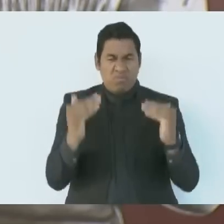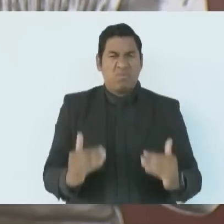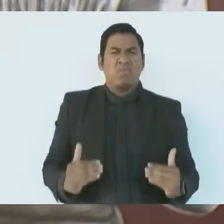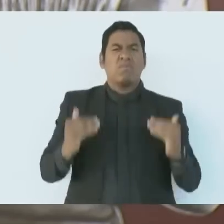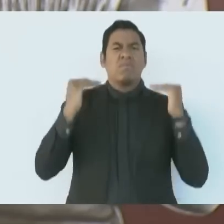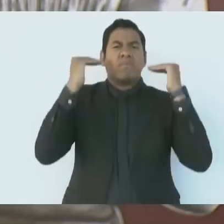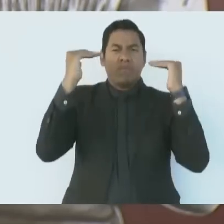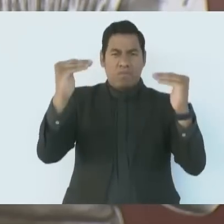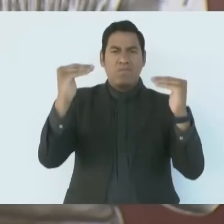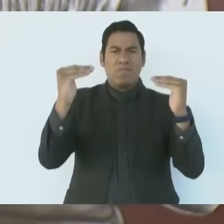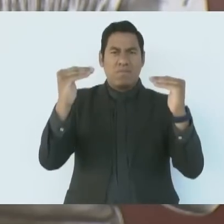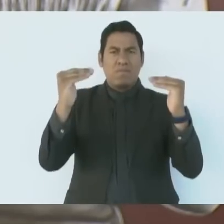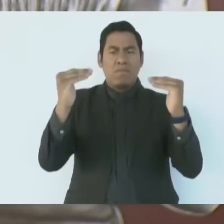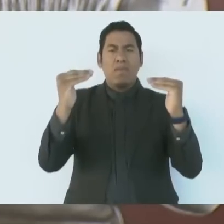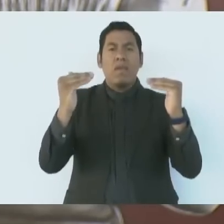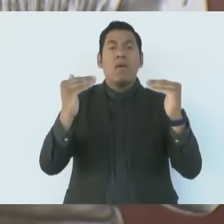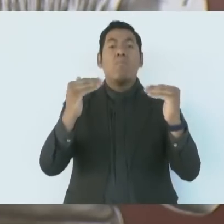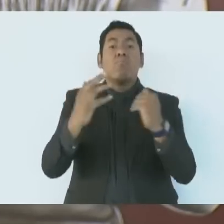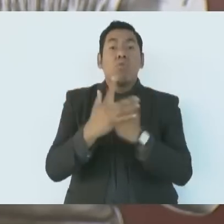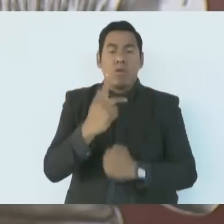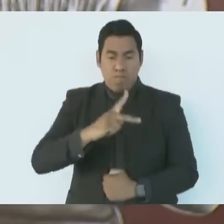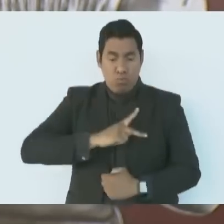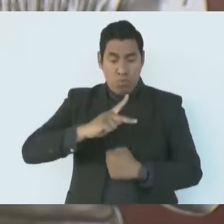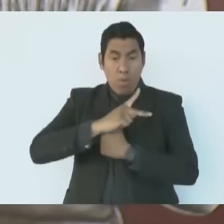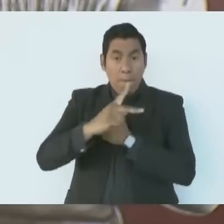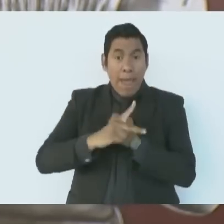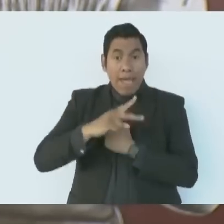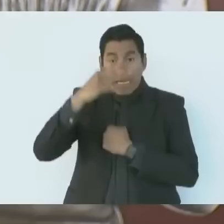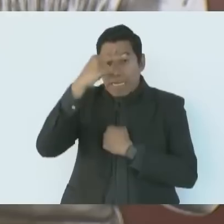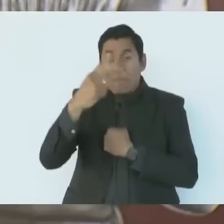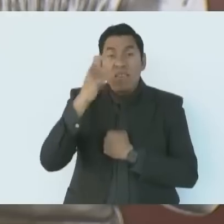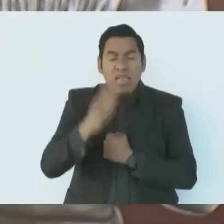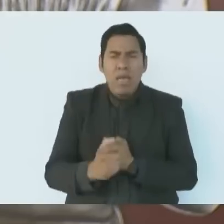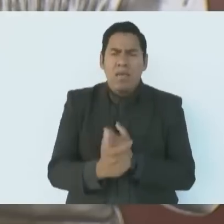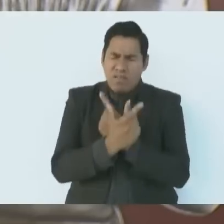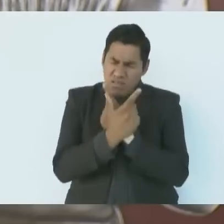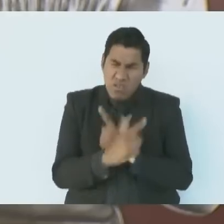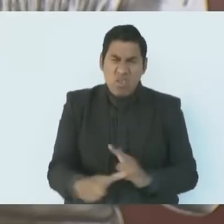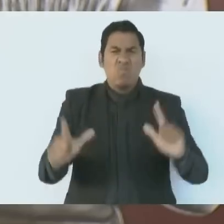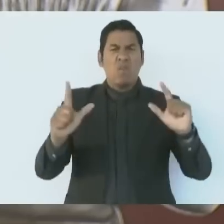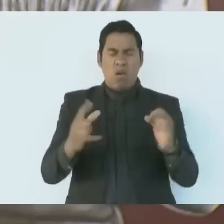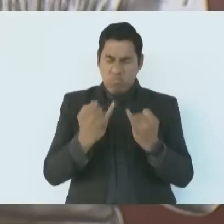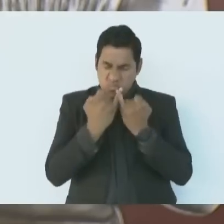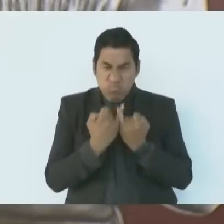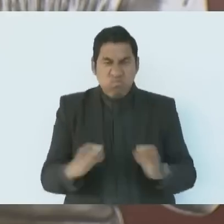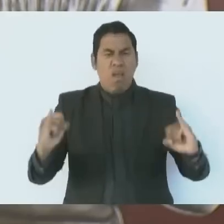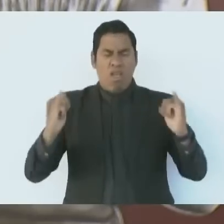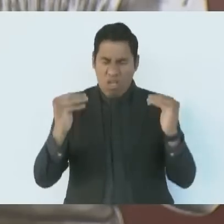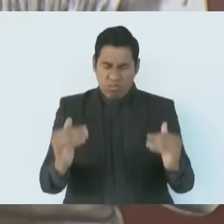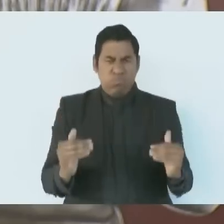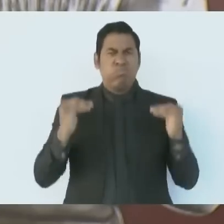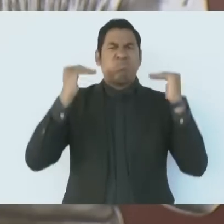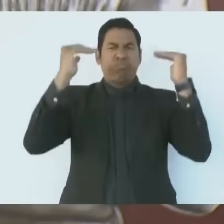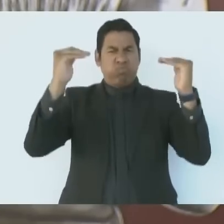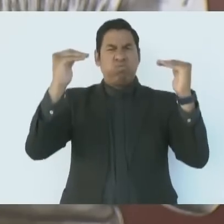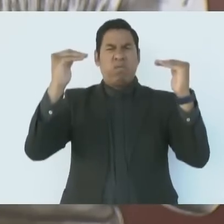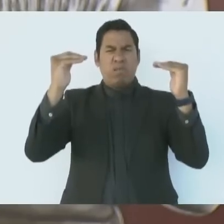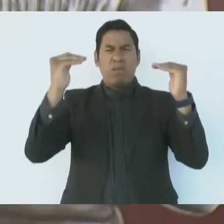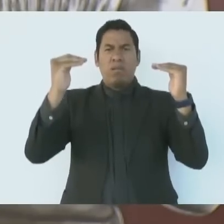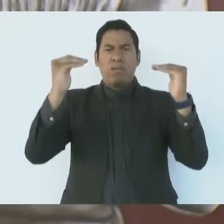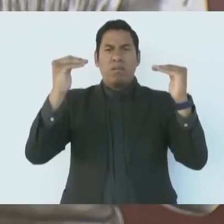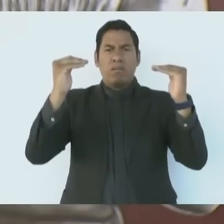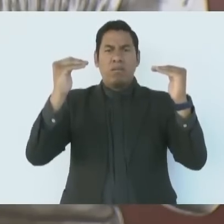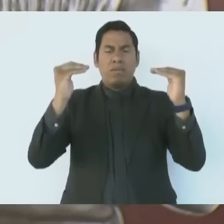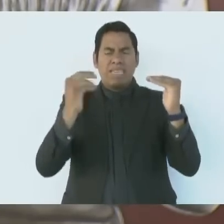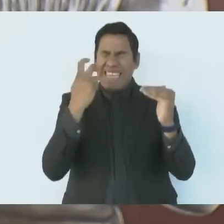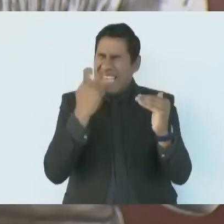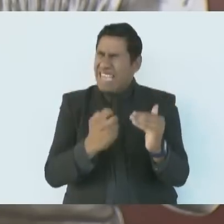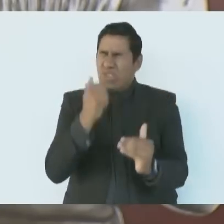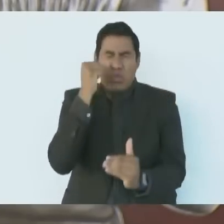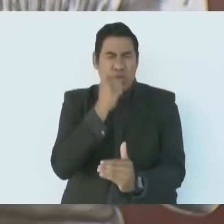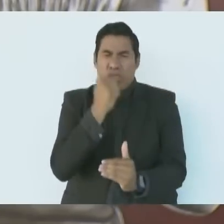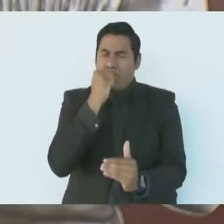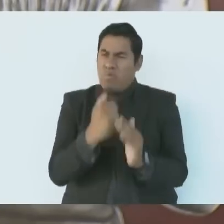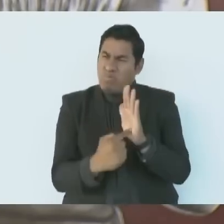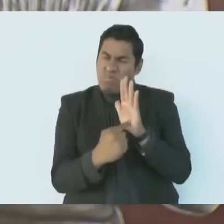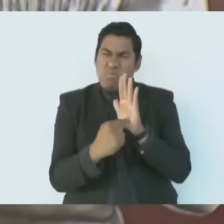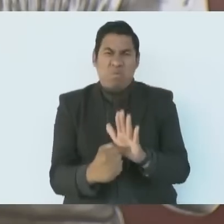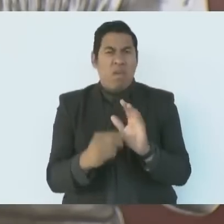somos un país libre independiente y soberano vamos a estar siempre informando y haciendo